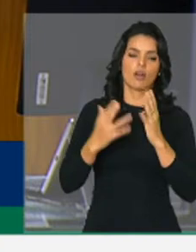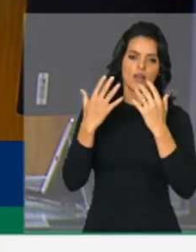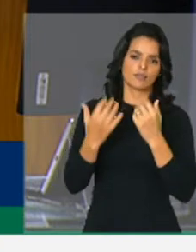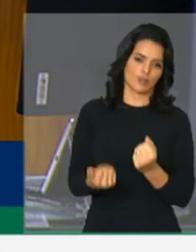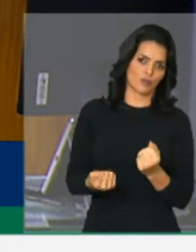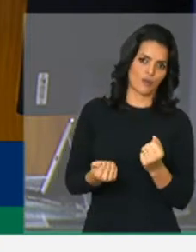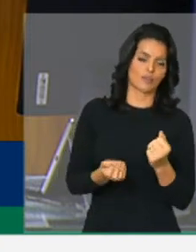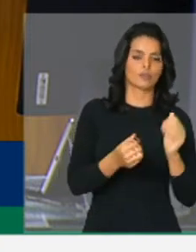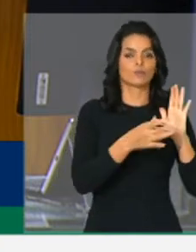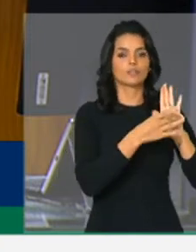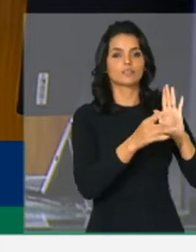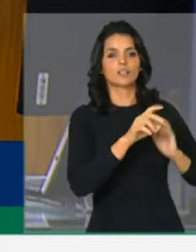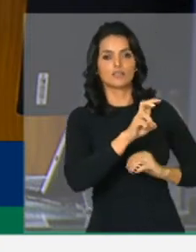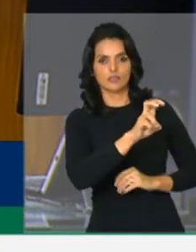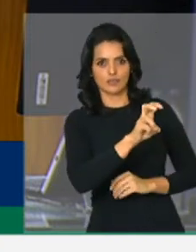SE ACHAM. APROVADA, A MATÉRIA VAI AO SENADO FEDERAL